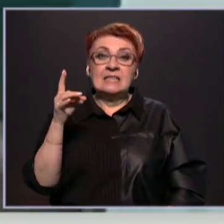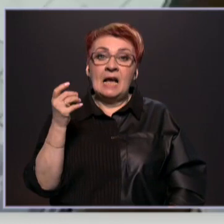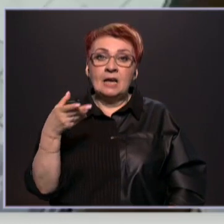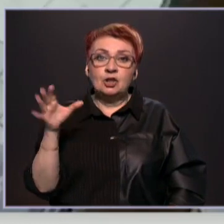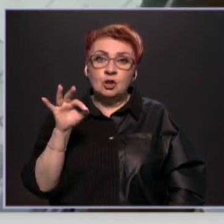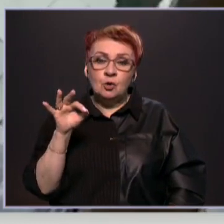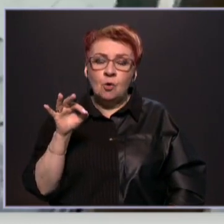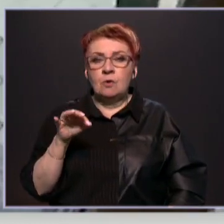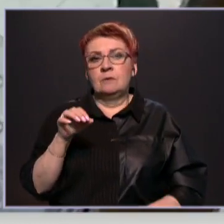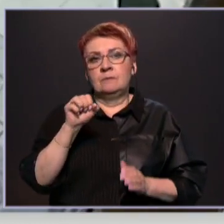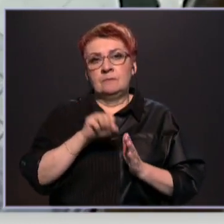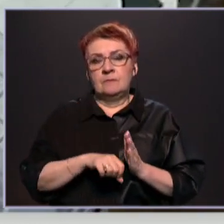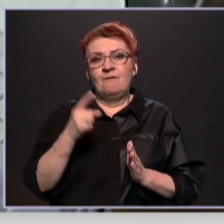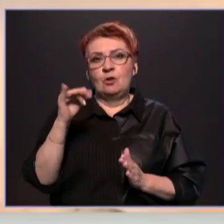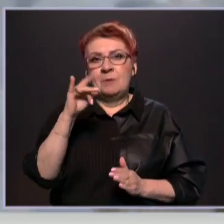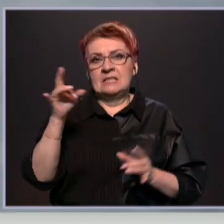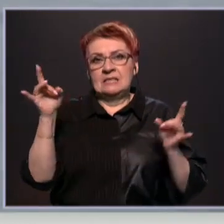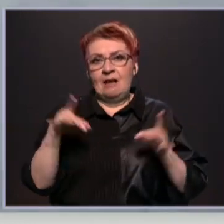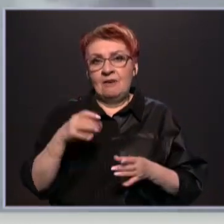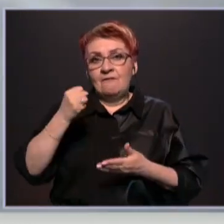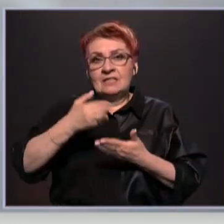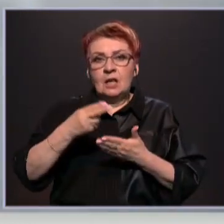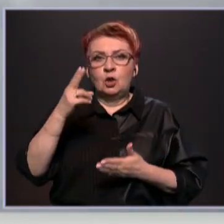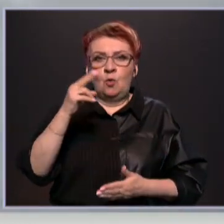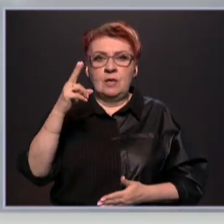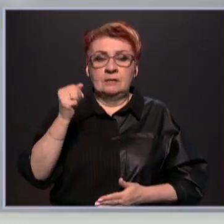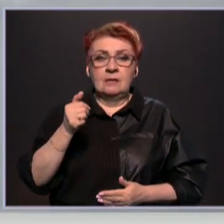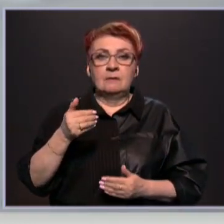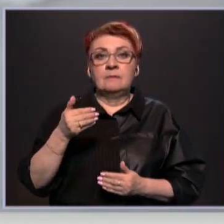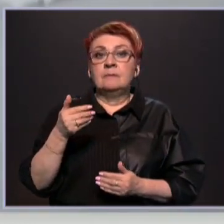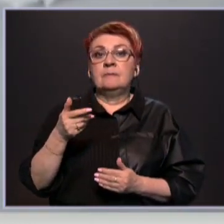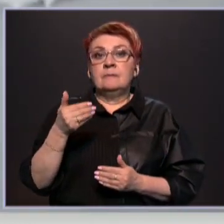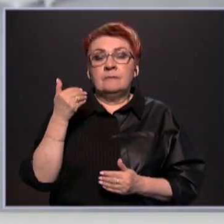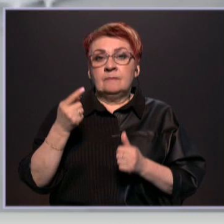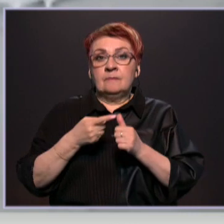в результате взрыва в одном из кафе в центре Донецка ранее топониум с именем Дарьи Дугина